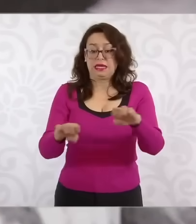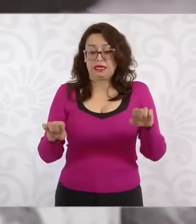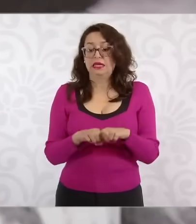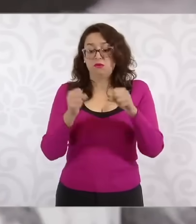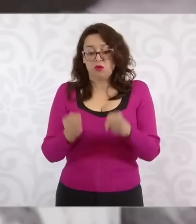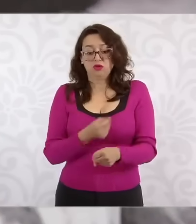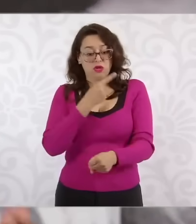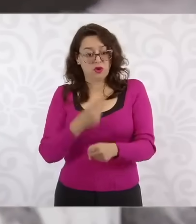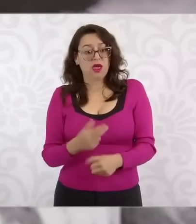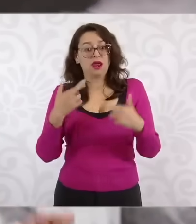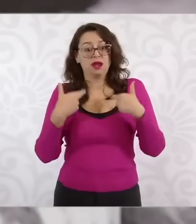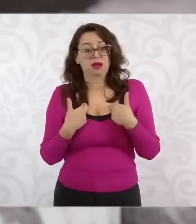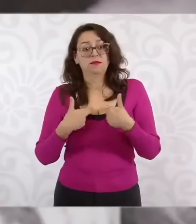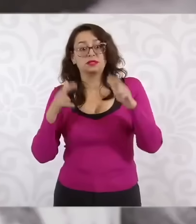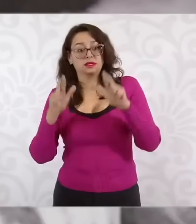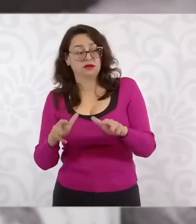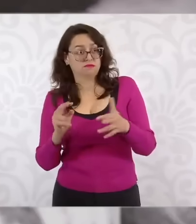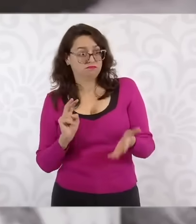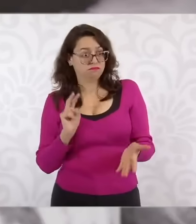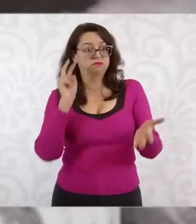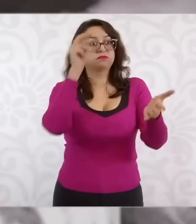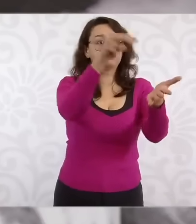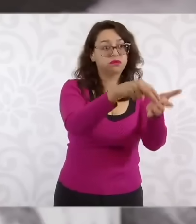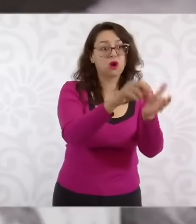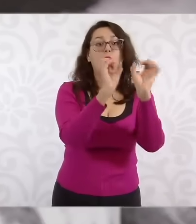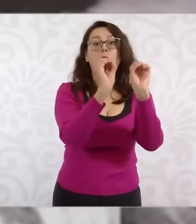del gabinete de seguridad en Sinaloa vienen aquí mismo a reunión con la presidenta. No,